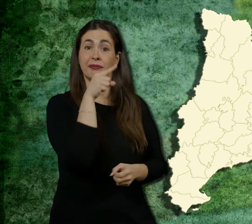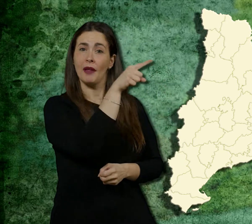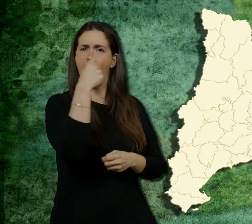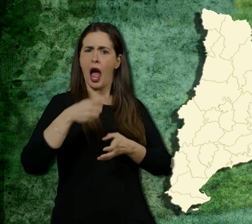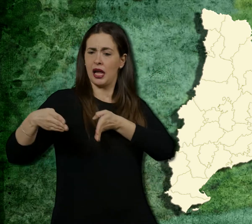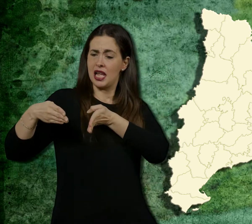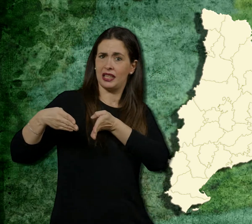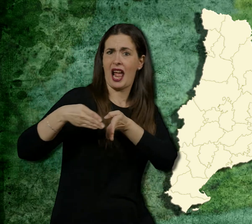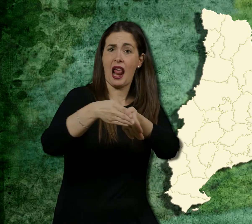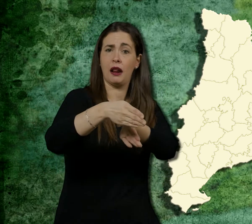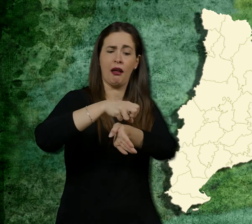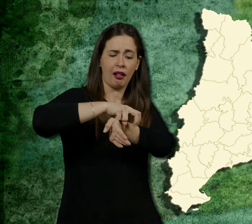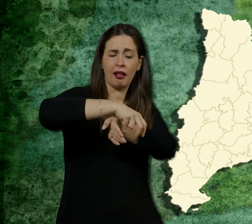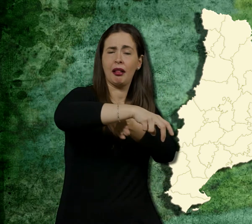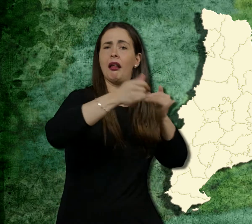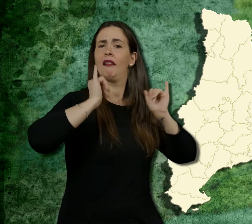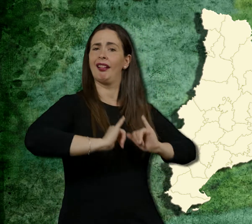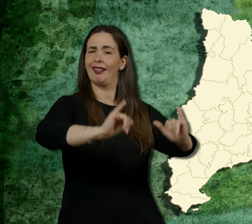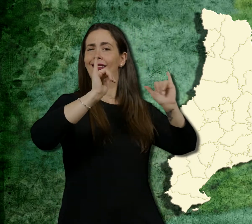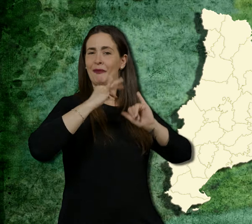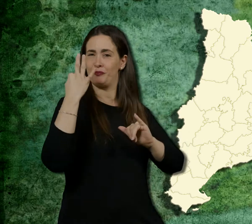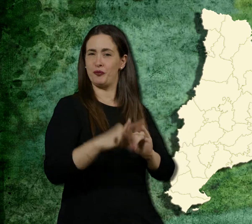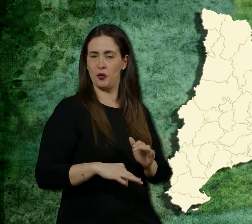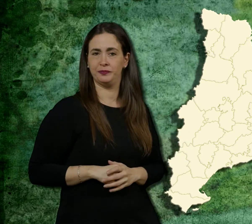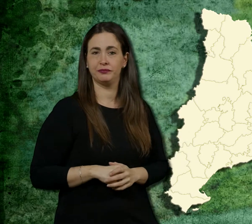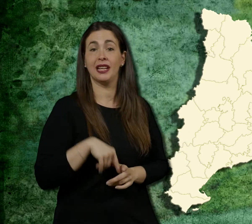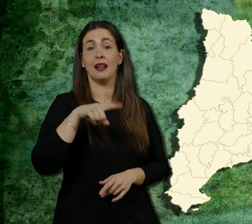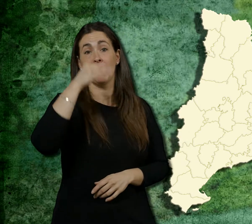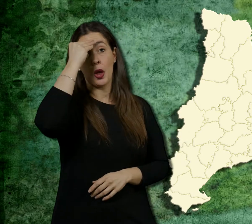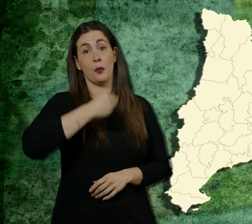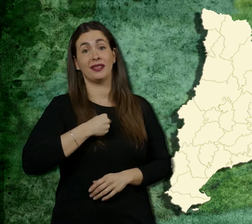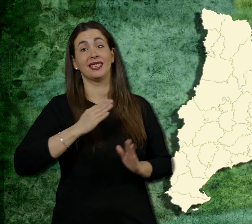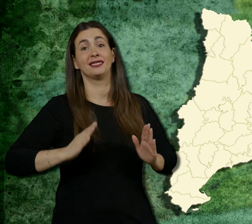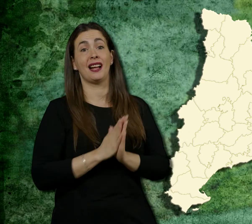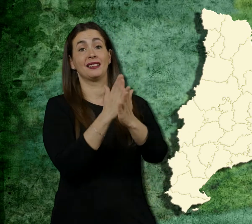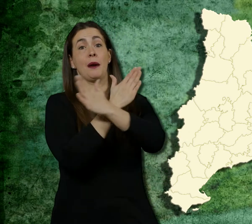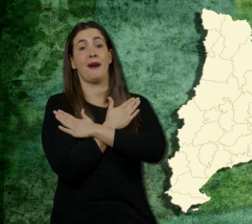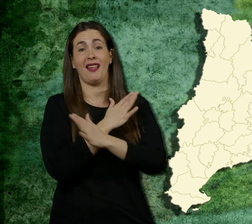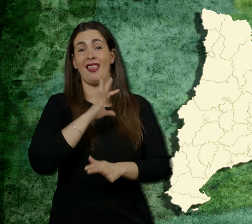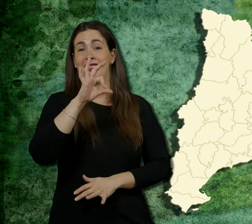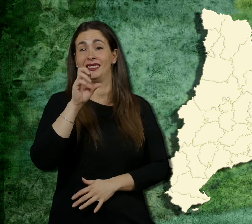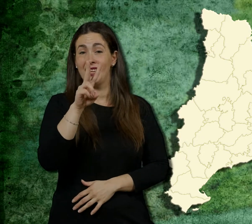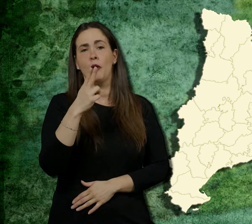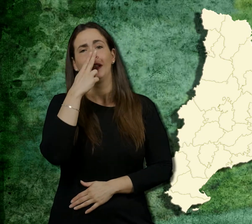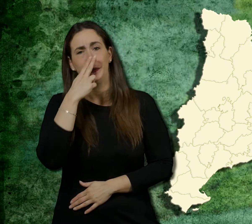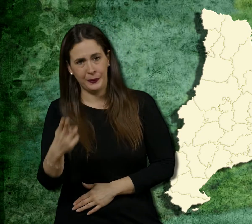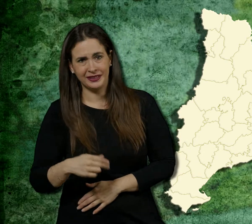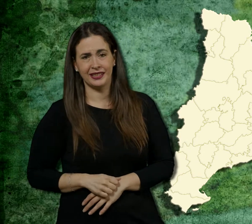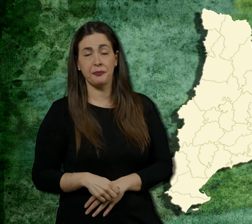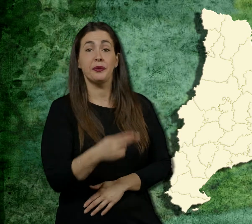i caminar resseguint el Canal de la Sèquia. Visitar la basílica de Santa Maria de la Seu.